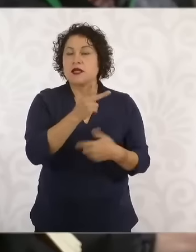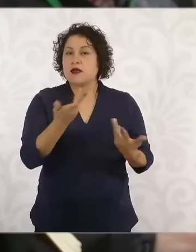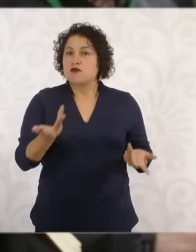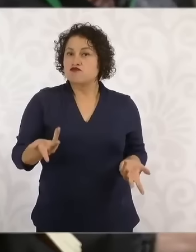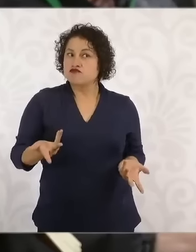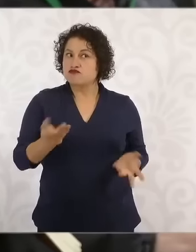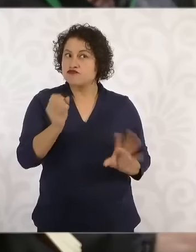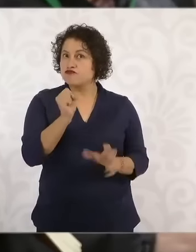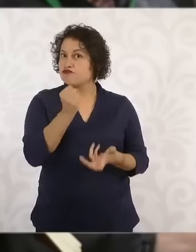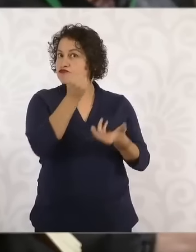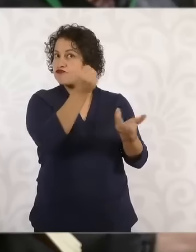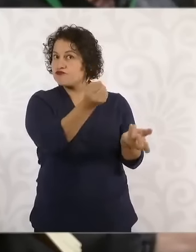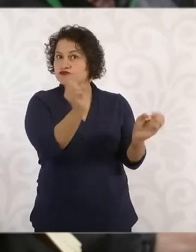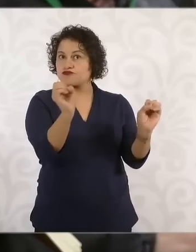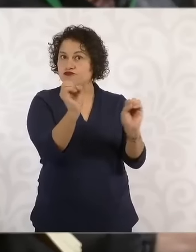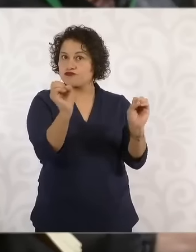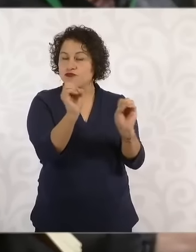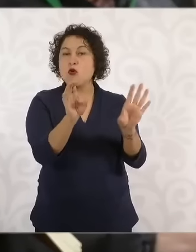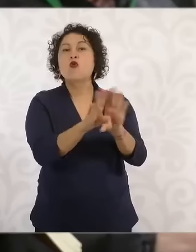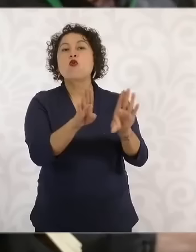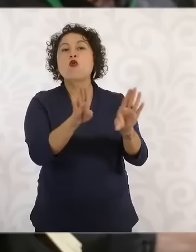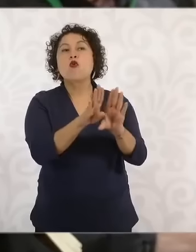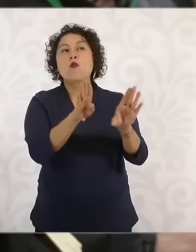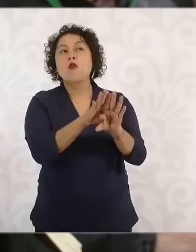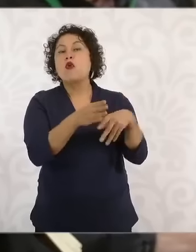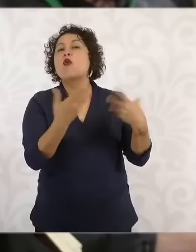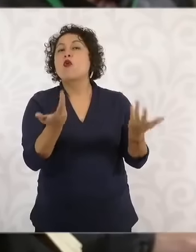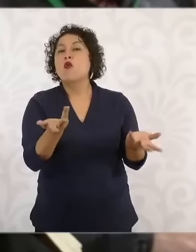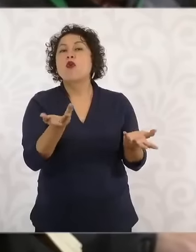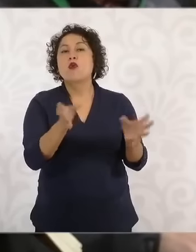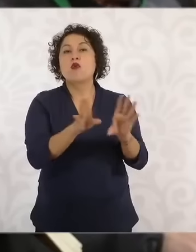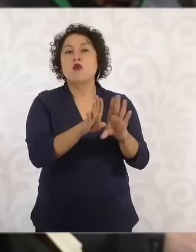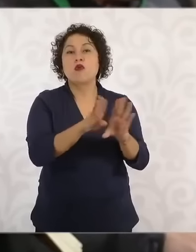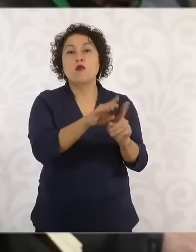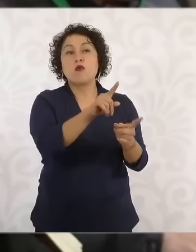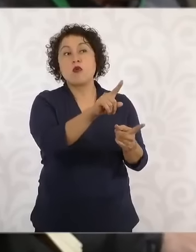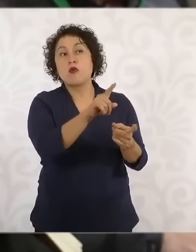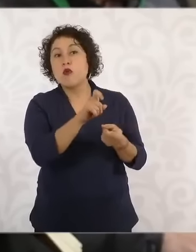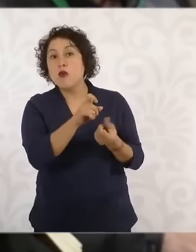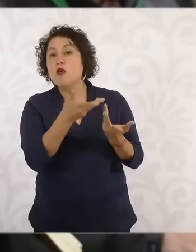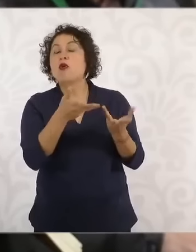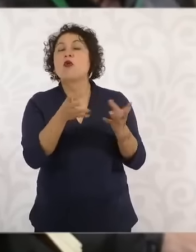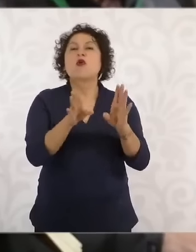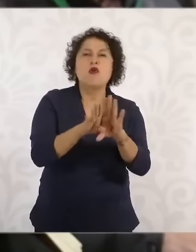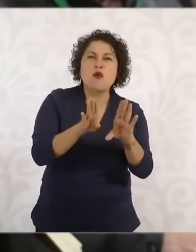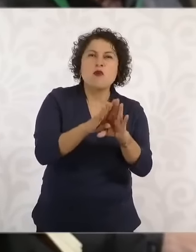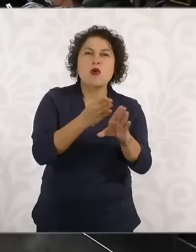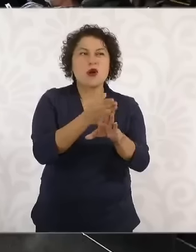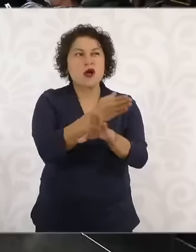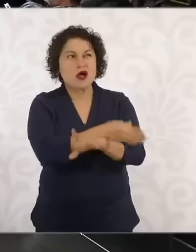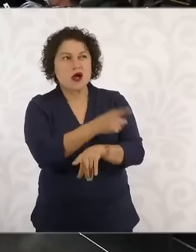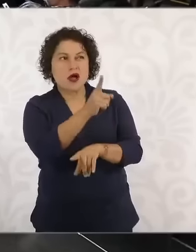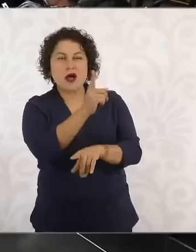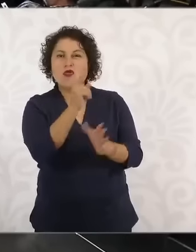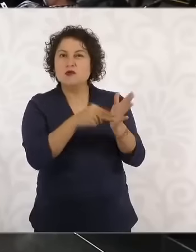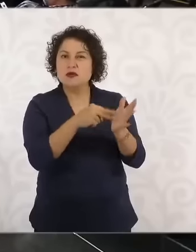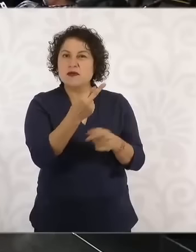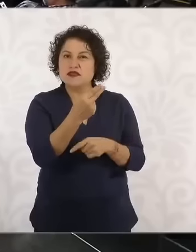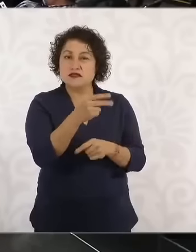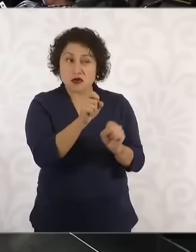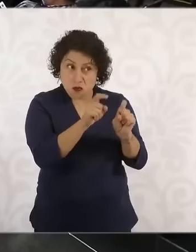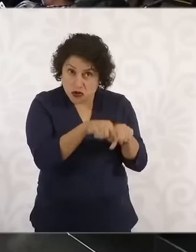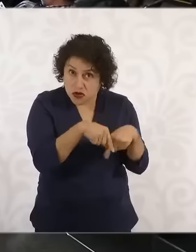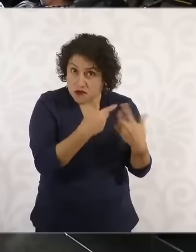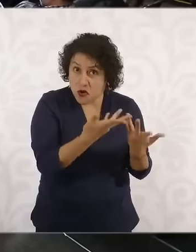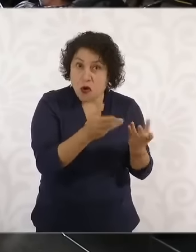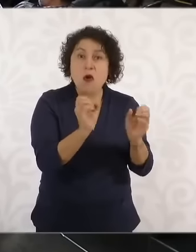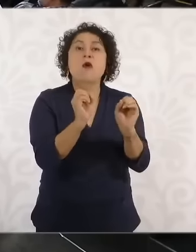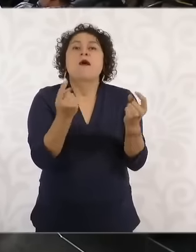el presupuesto de de egresos, ¿qué pasaría? En ese caso se quedan con el del 25 o qué pasaría.